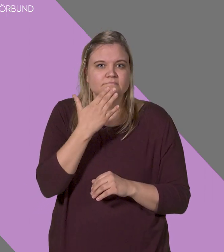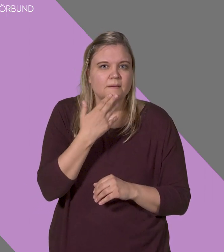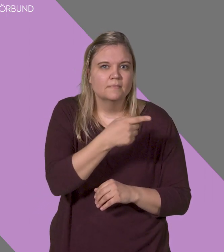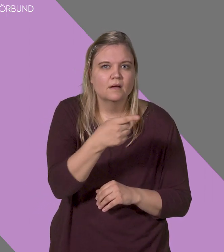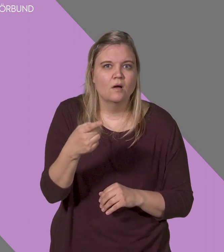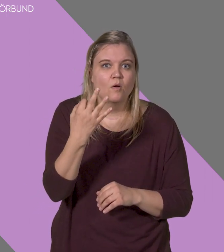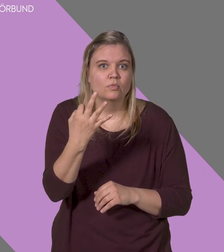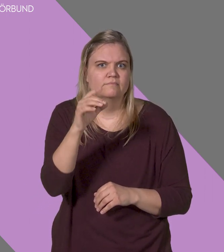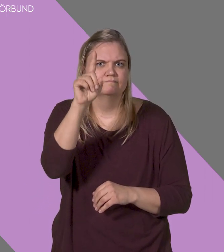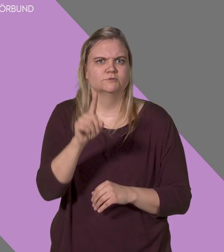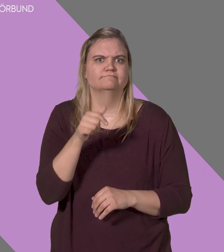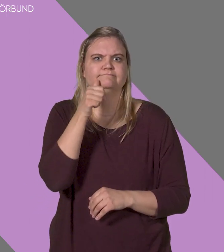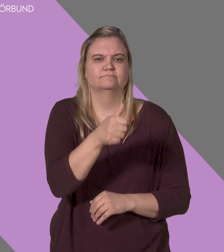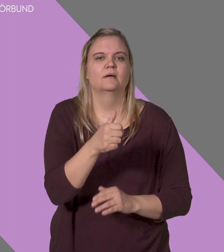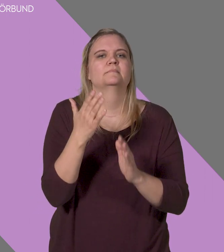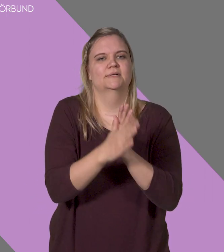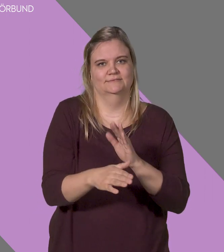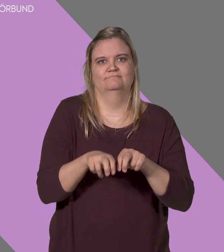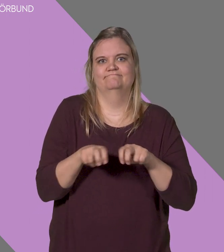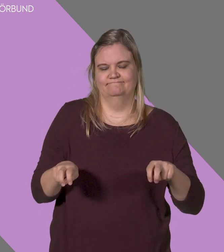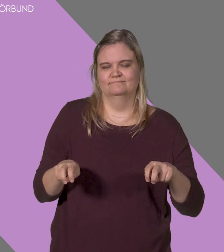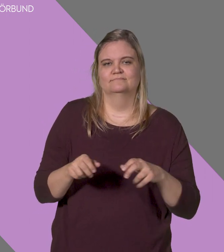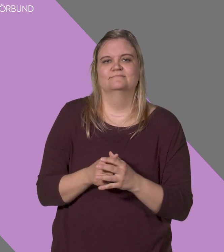De åtta först anmälda tas med i rådet.